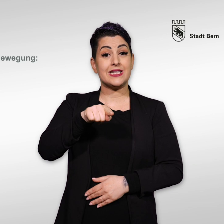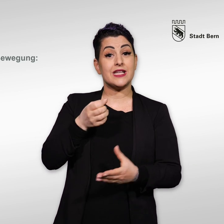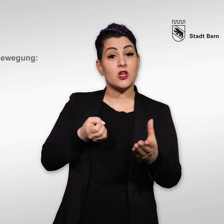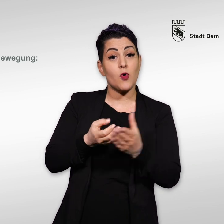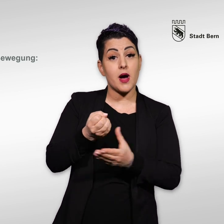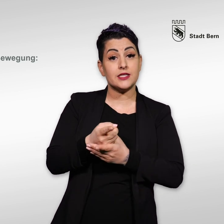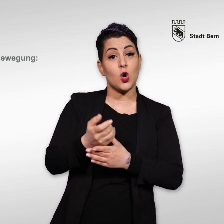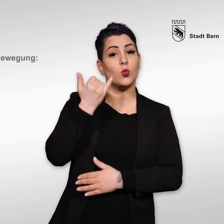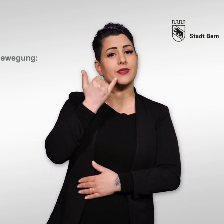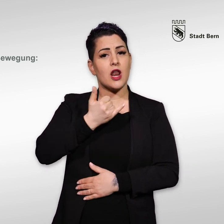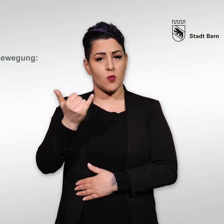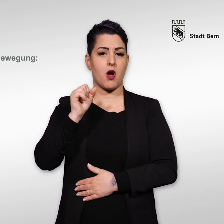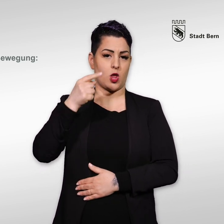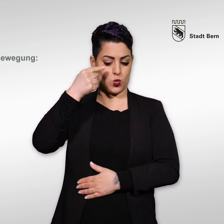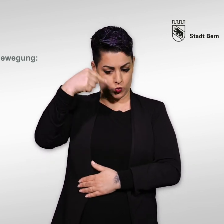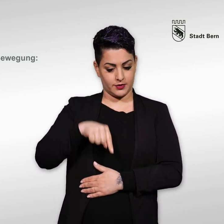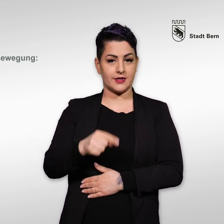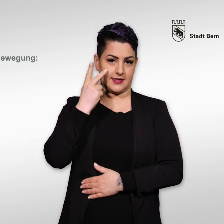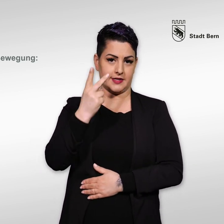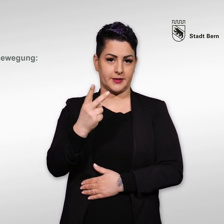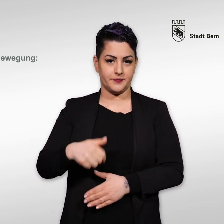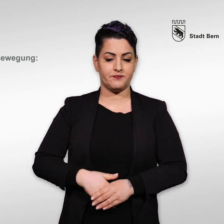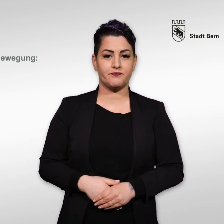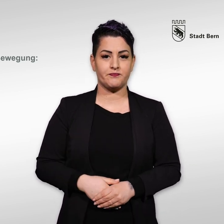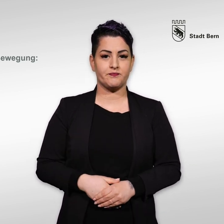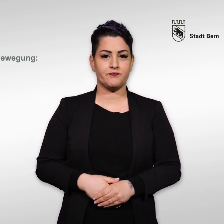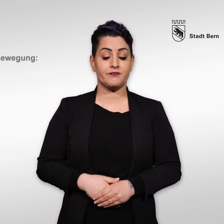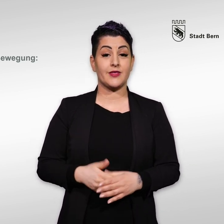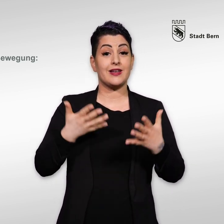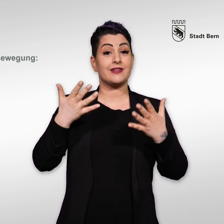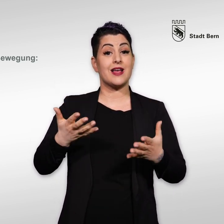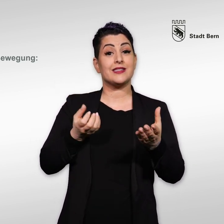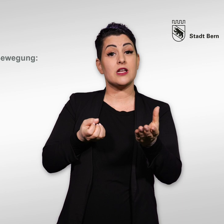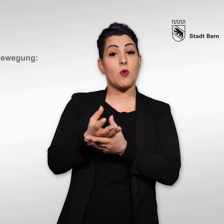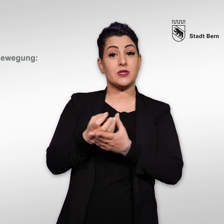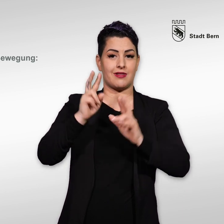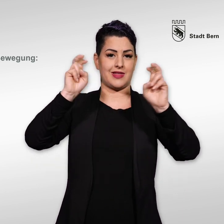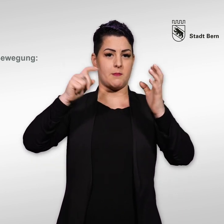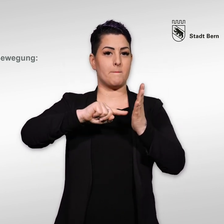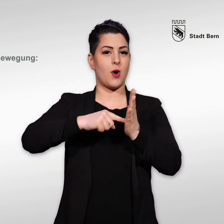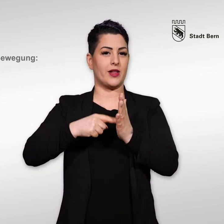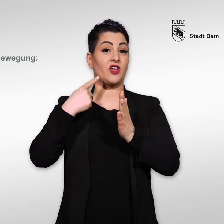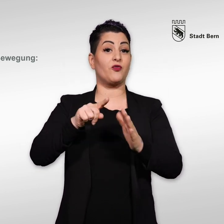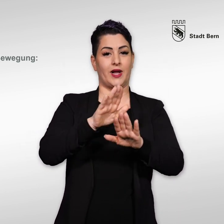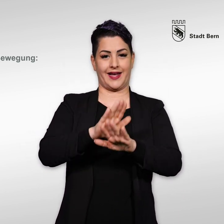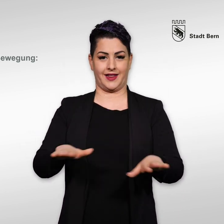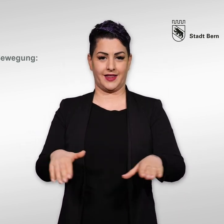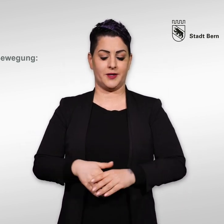Diese Informationen und die Telefonnummer finden Sie unter diesem Video. Es folgen Informationen zum Thema Politik für Kinder